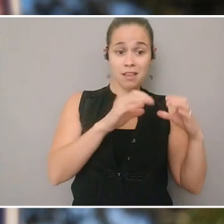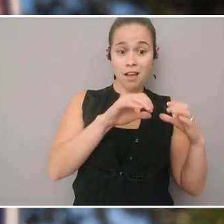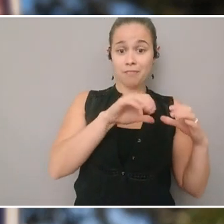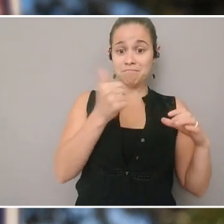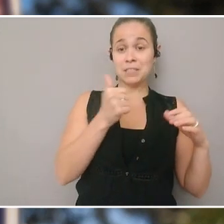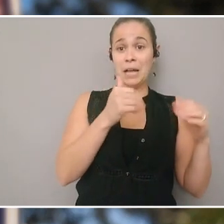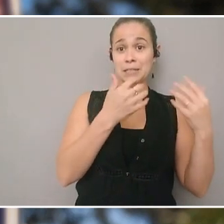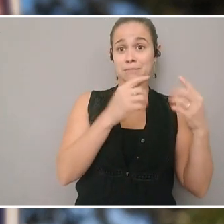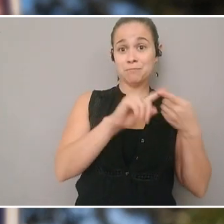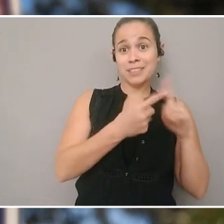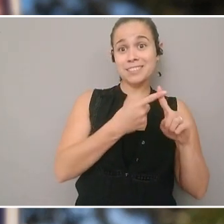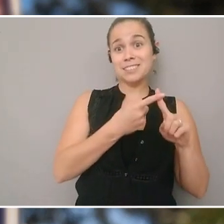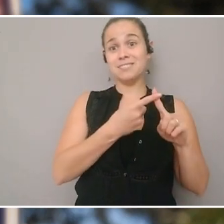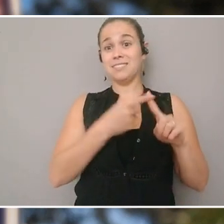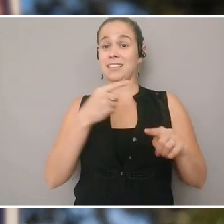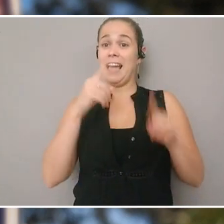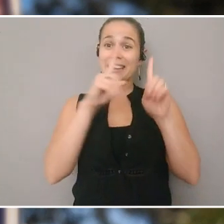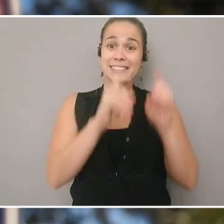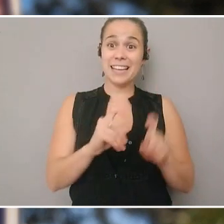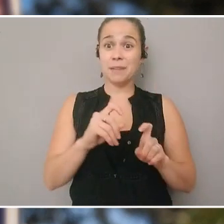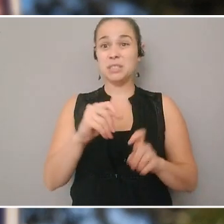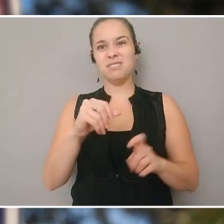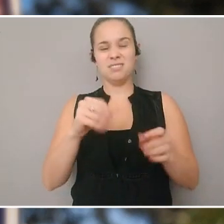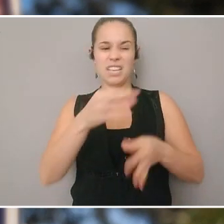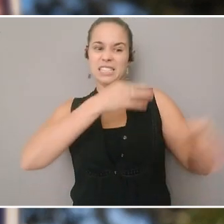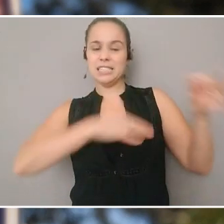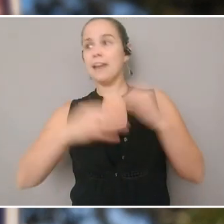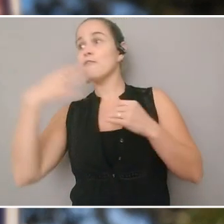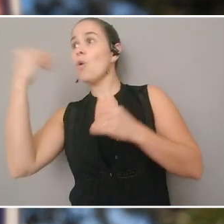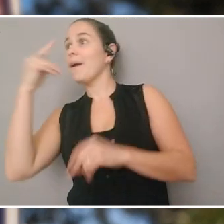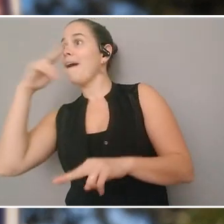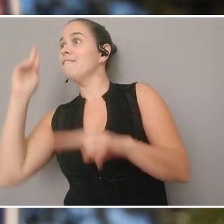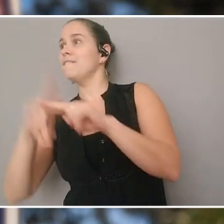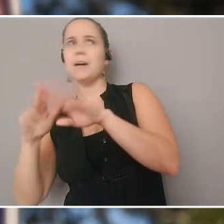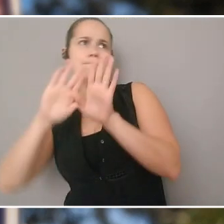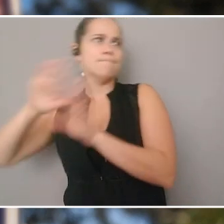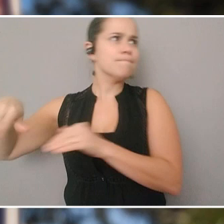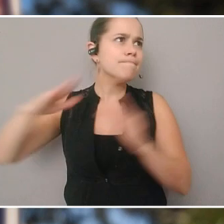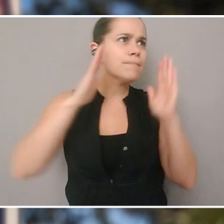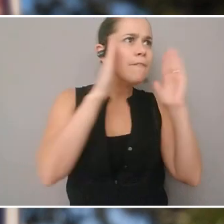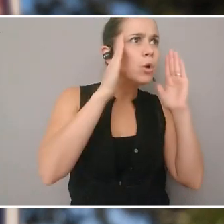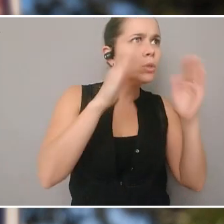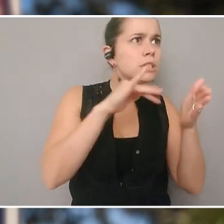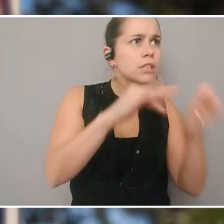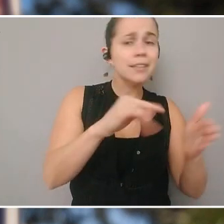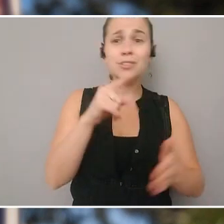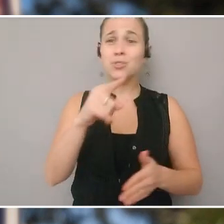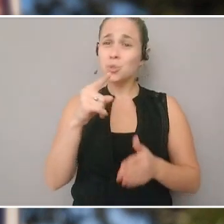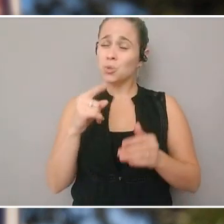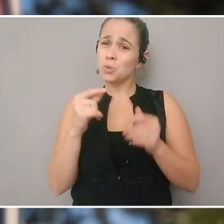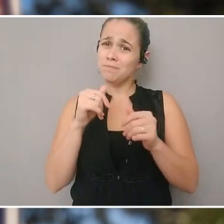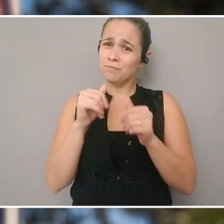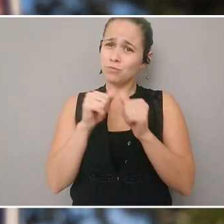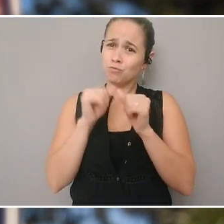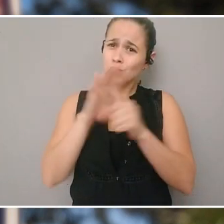exámenes en lugar de salir y divertise. Dedicaron tiempo para